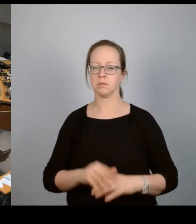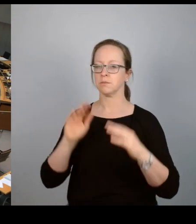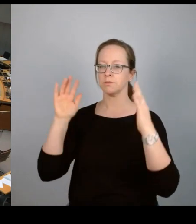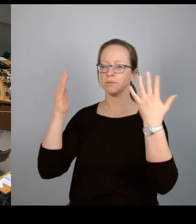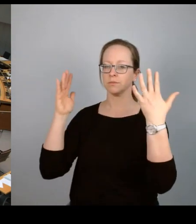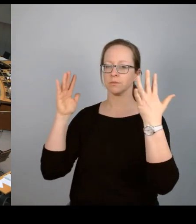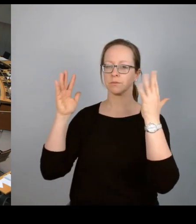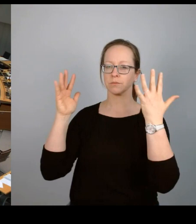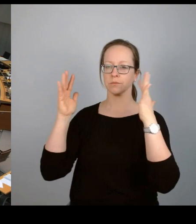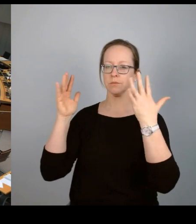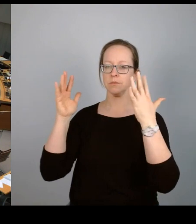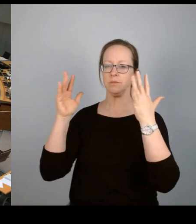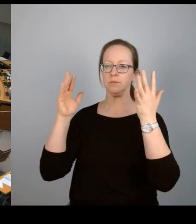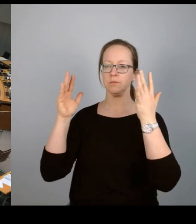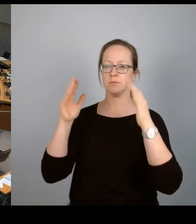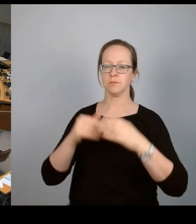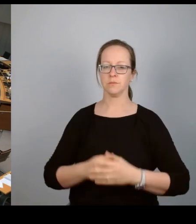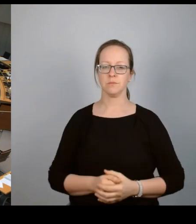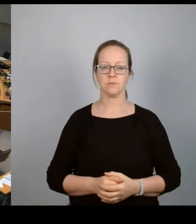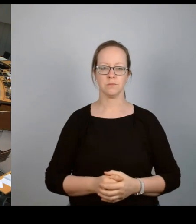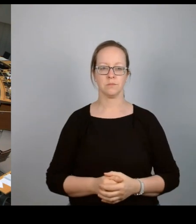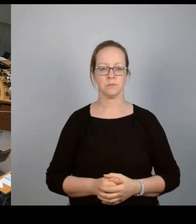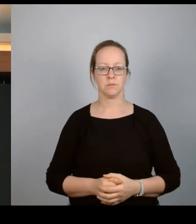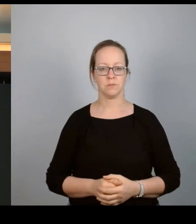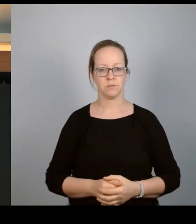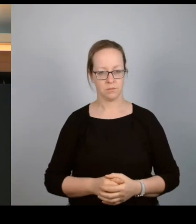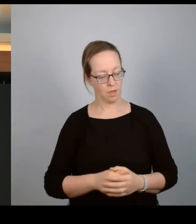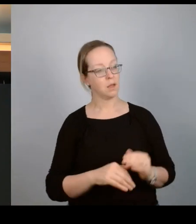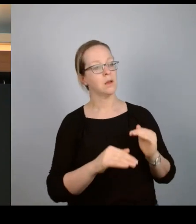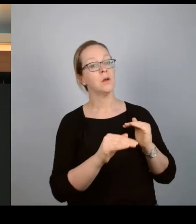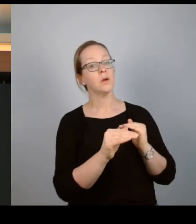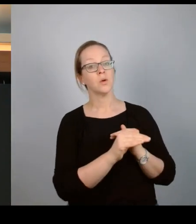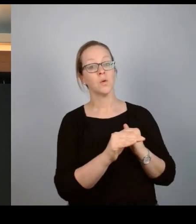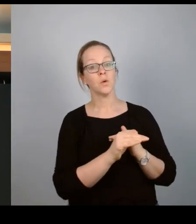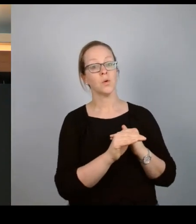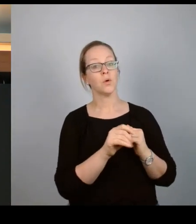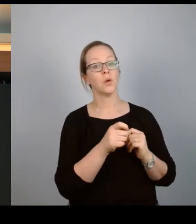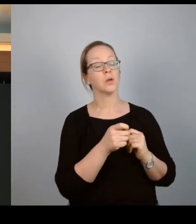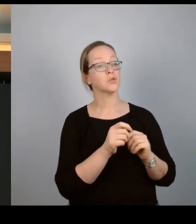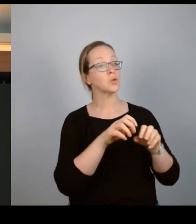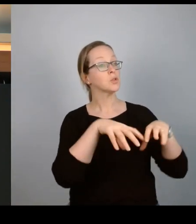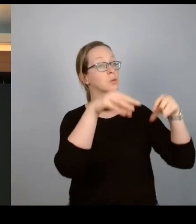Wenn ich in antworte, dann ist es eine Partei, die eine ehemalige Bundestagsabgeordnete